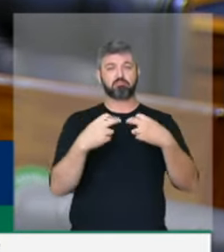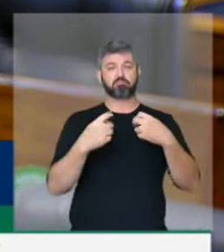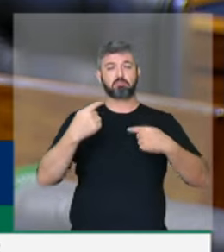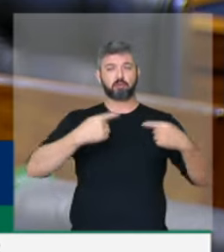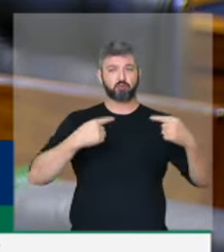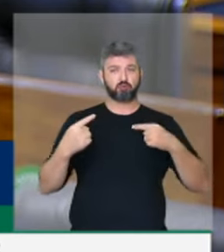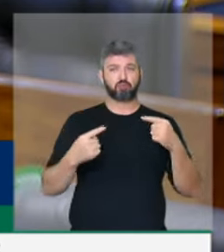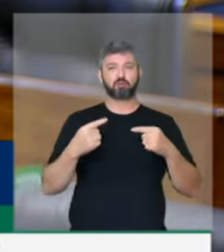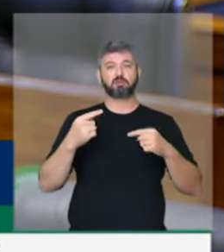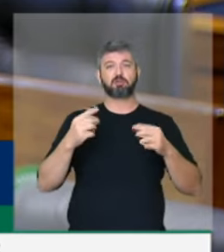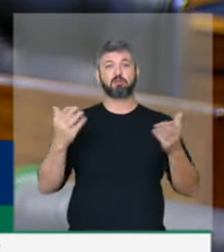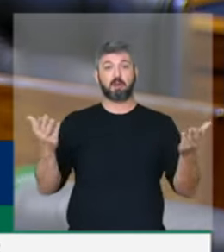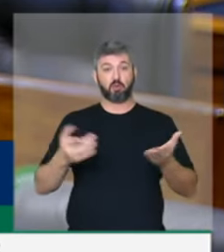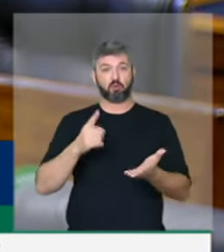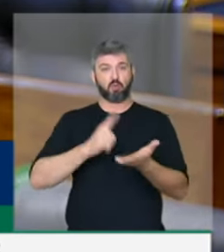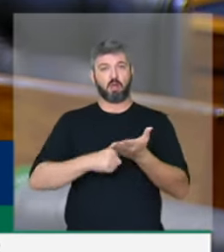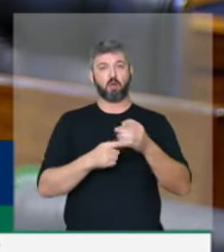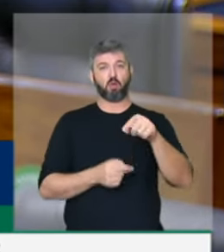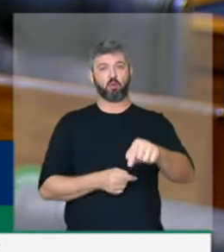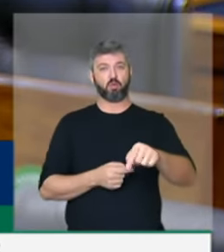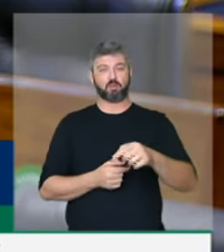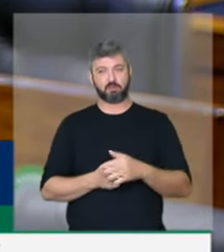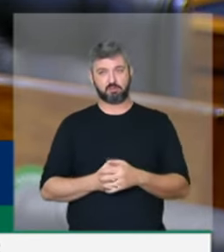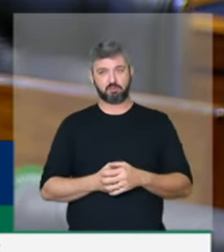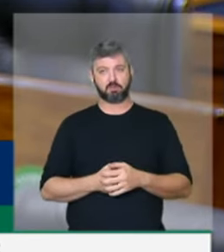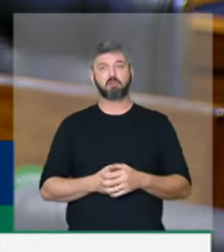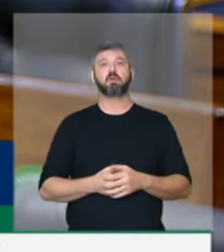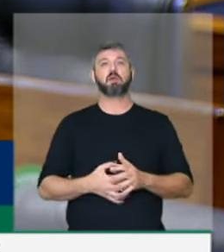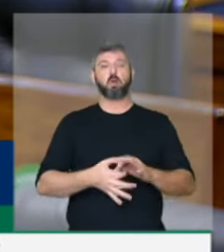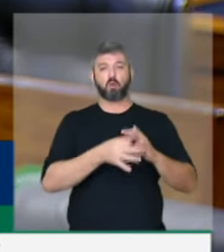UNIÃO... DE COMBATE A COVID PERMANEÇA... POR LONGO TEMPO ATÉ QUE POSSAMOS.... DAR